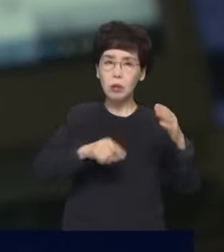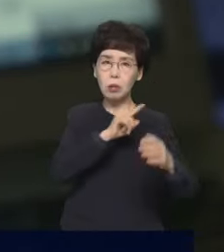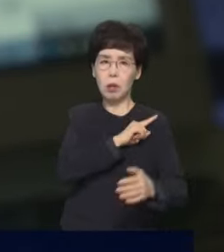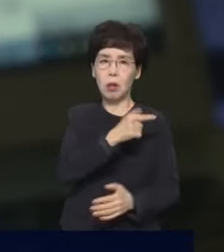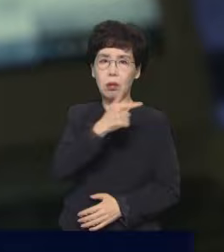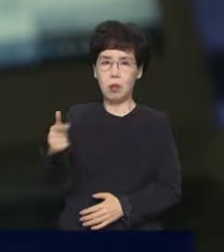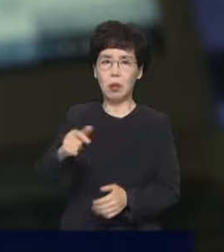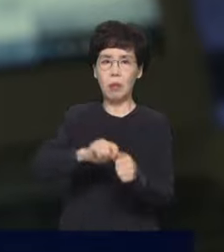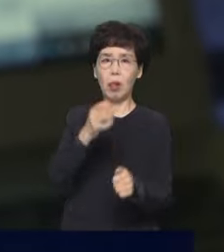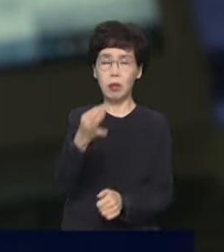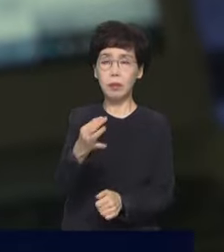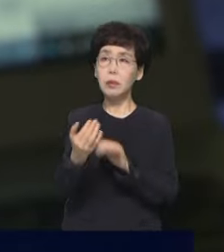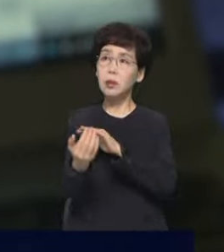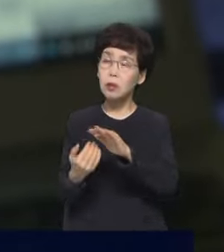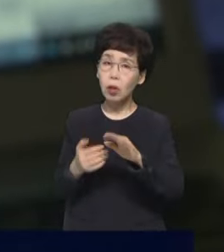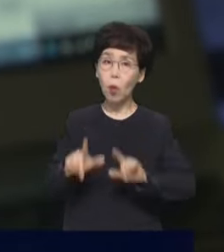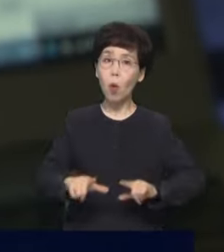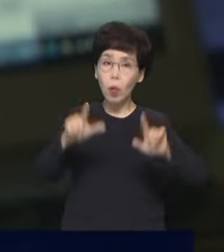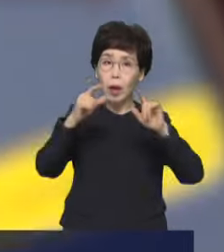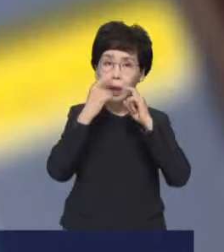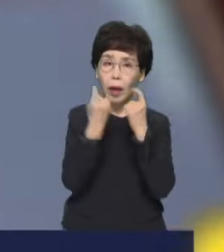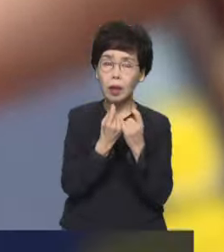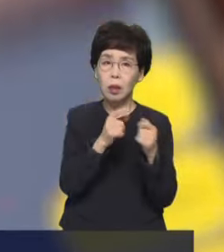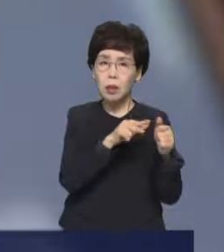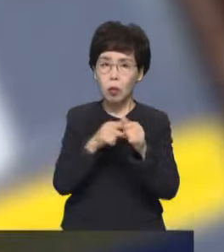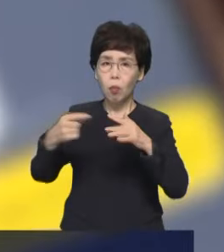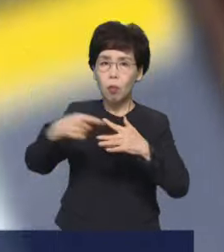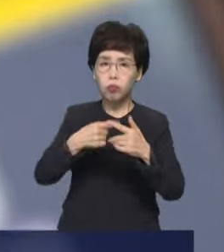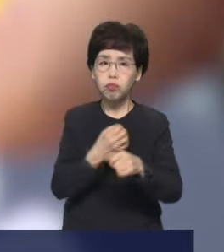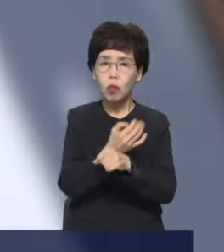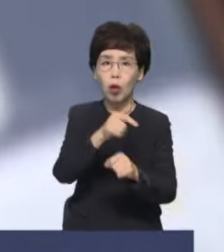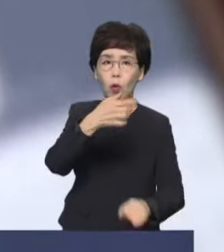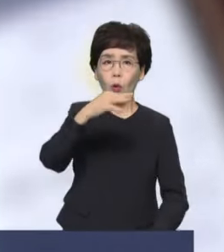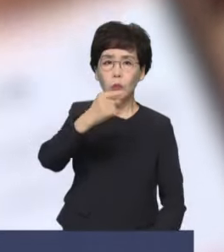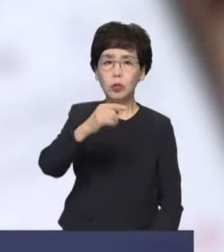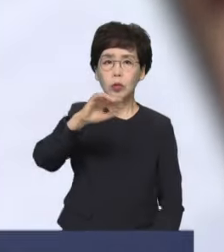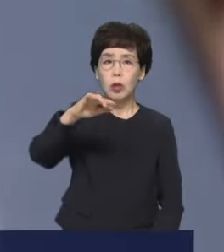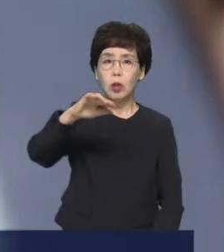앞서 올해 개인정보 유출로 골프전에 과징금을 부과한 바 있습니다.